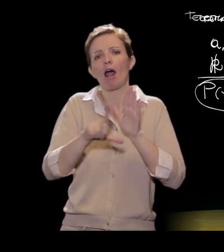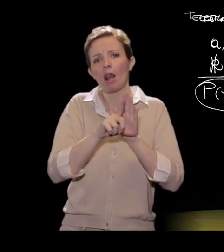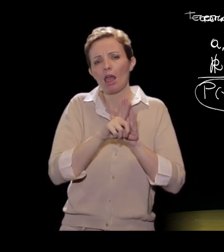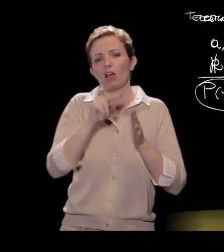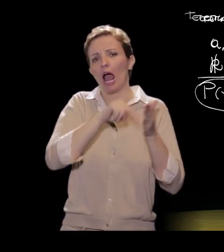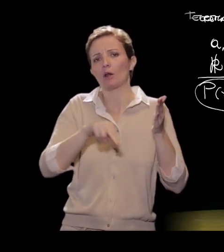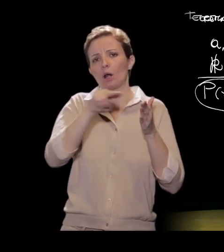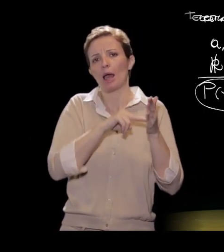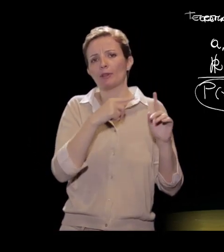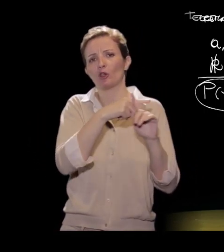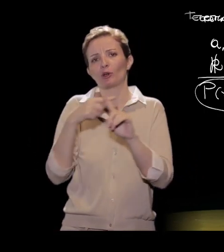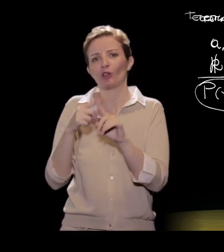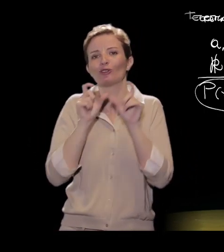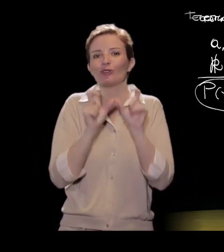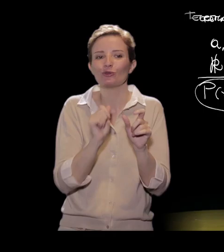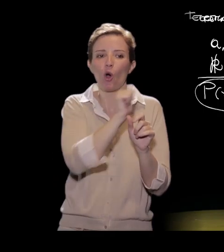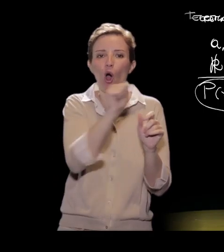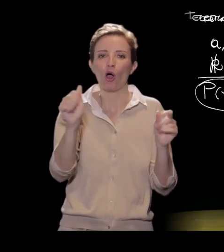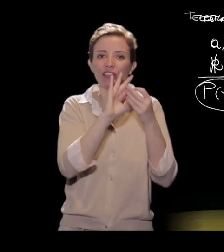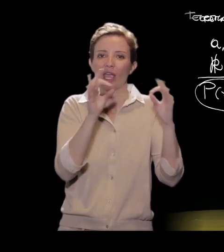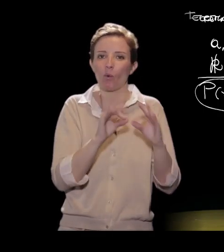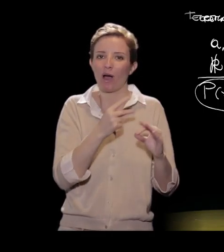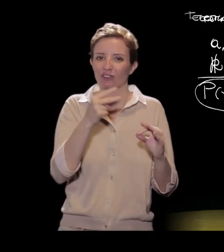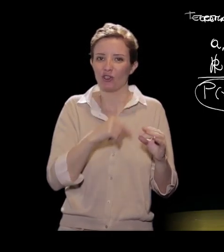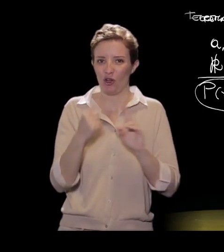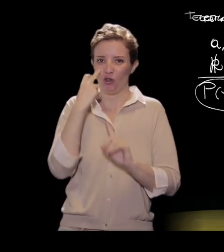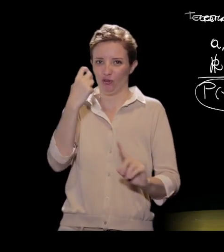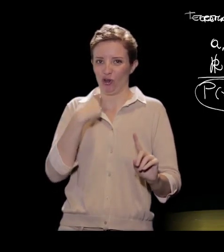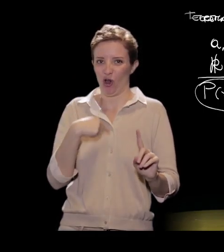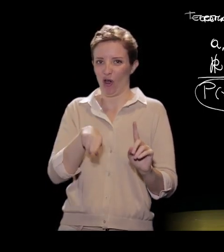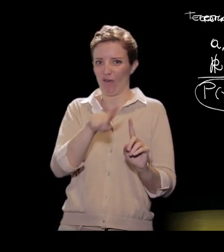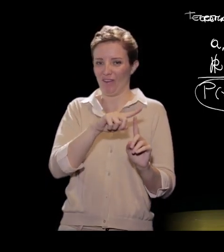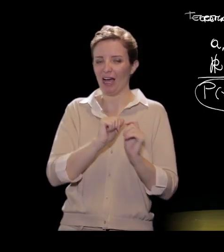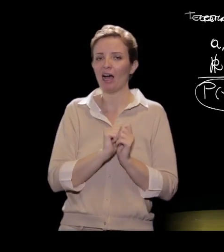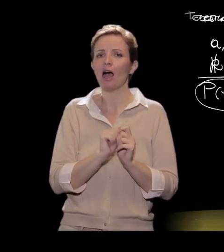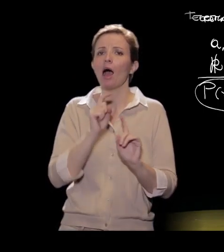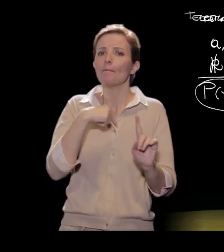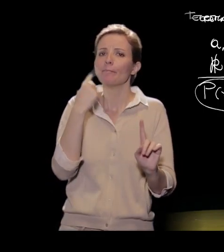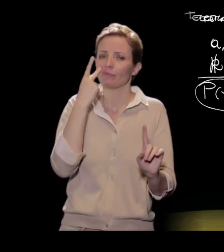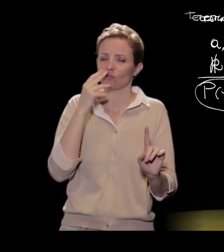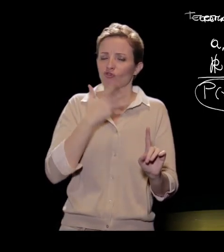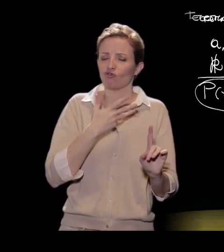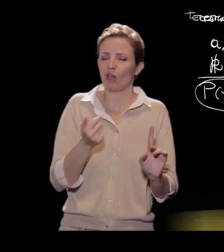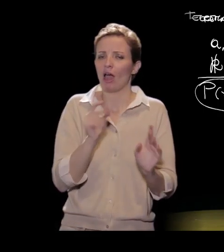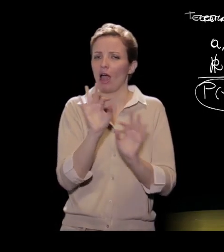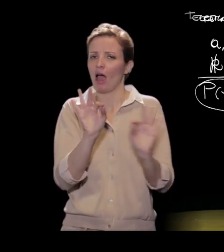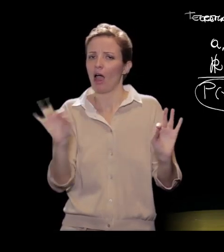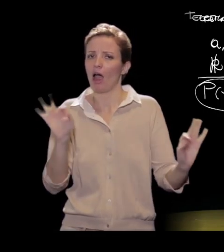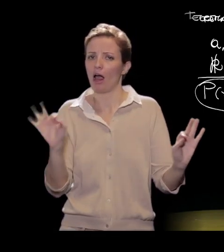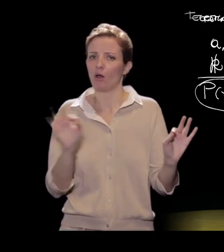sulle singole equazioni di primo e secondo grado. Vedremo che ci sono delle equazioni di grado superiore al secondo particolari